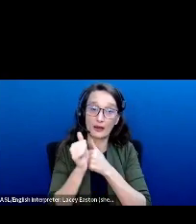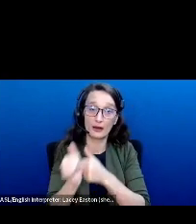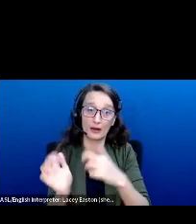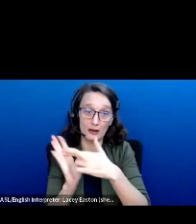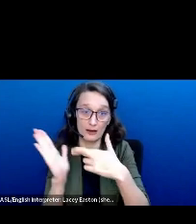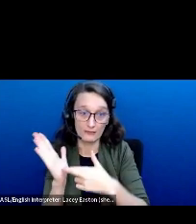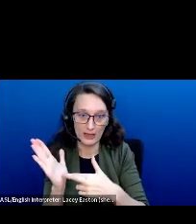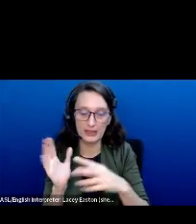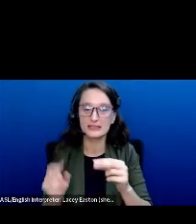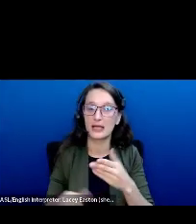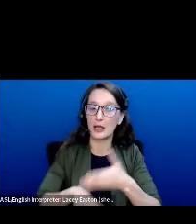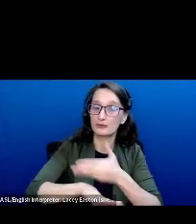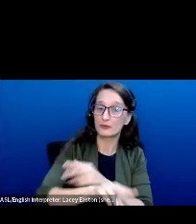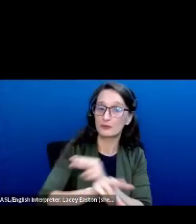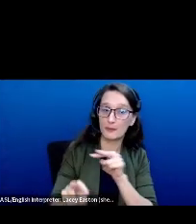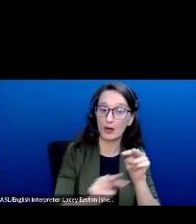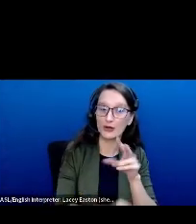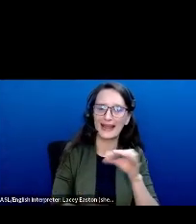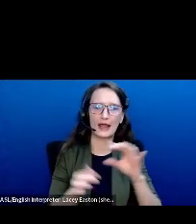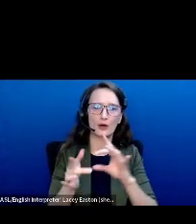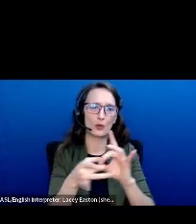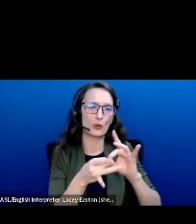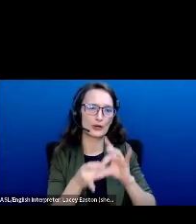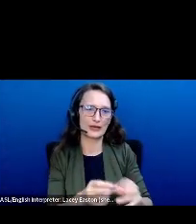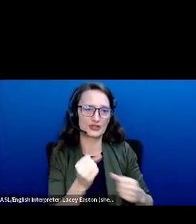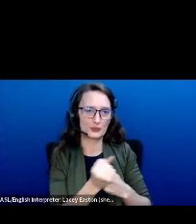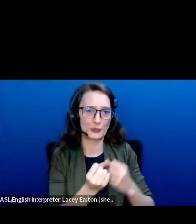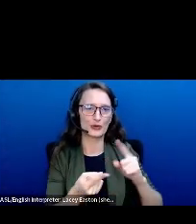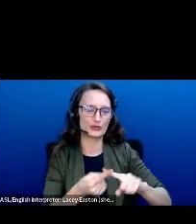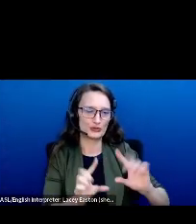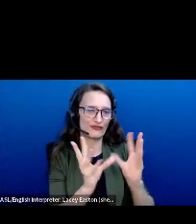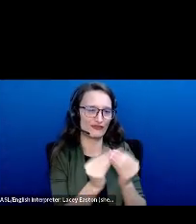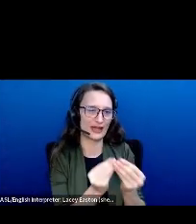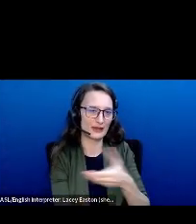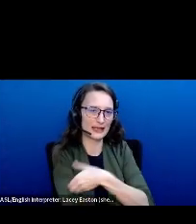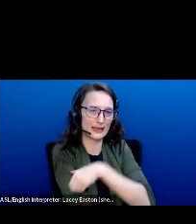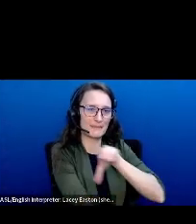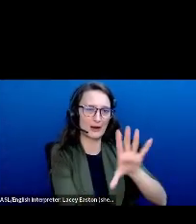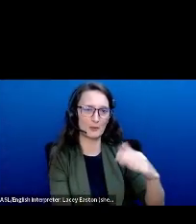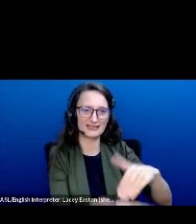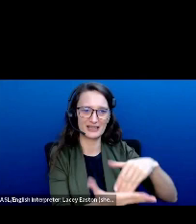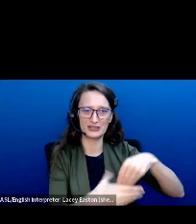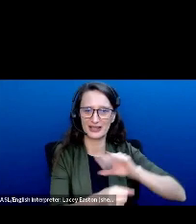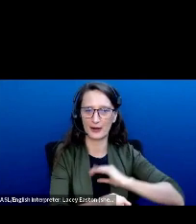el apoyo coordinado a los centros de empoderamiento familiar en nuestro estado para obtener más información, visítenos en